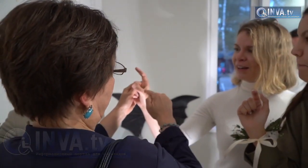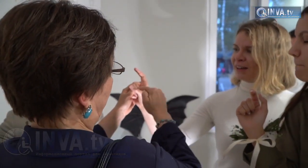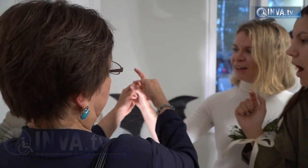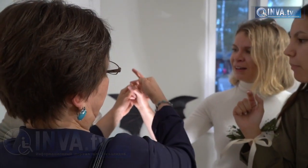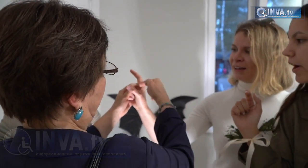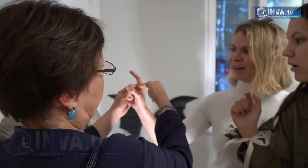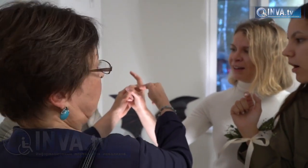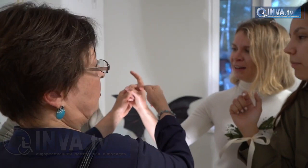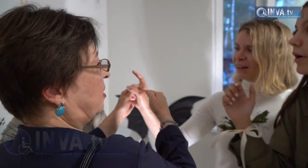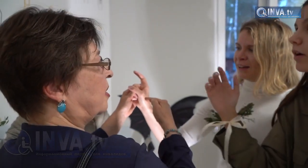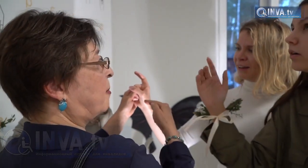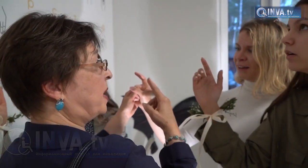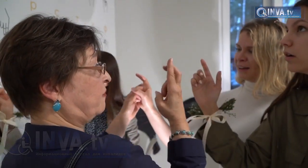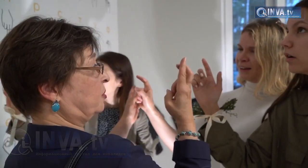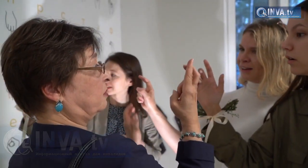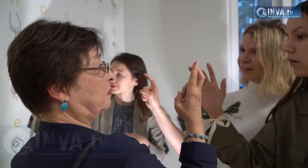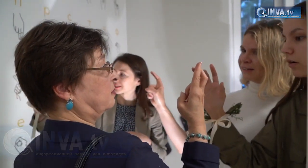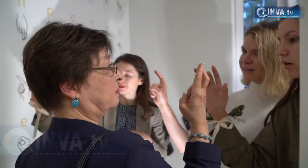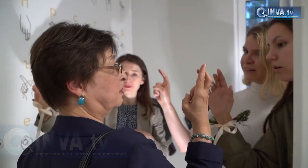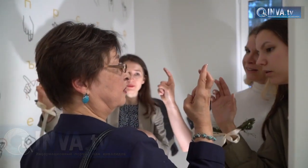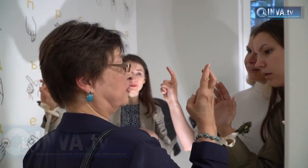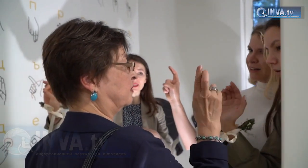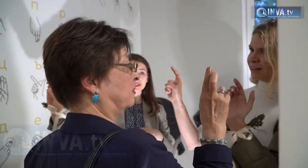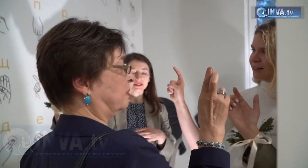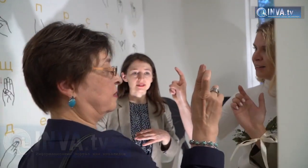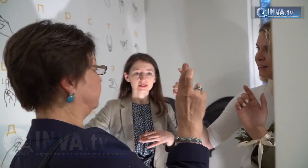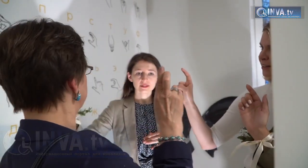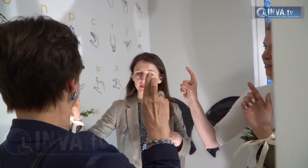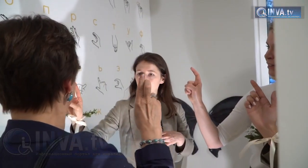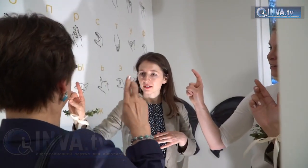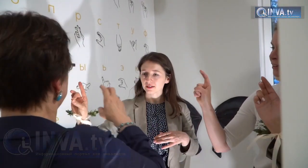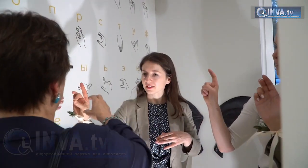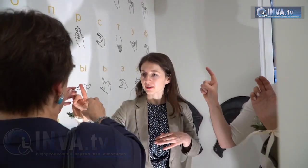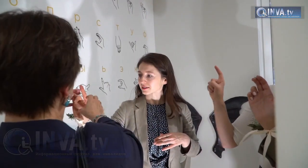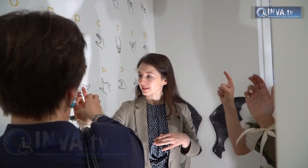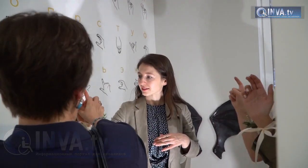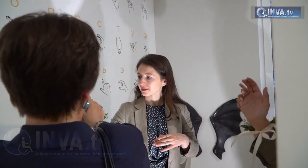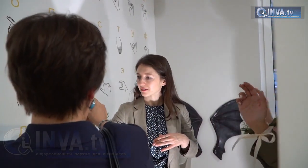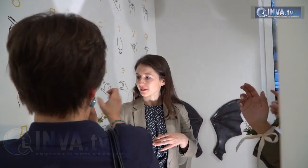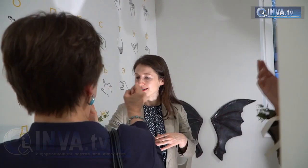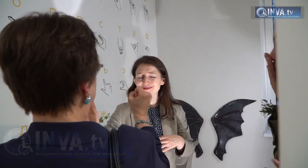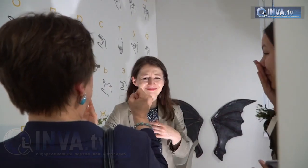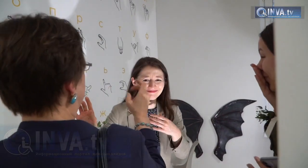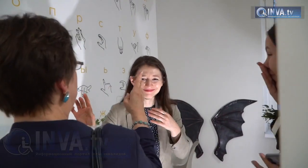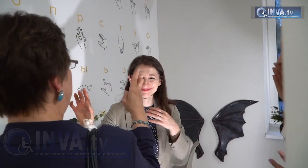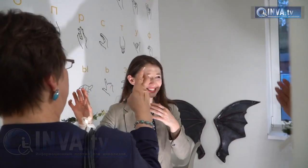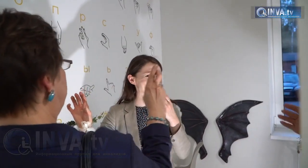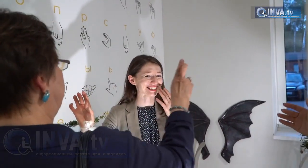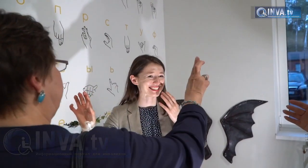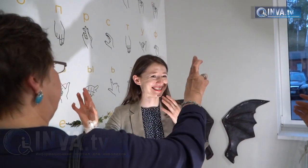студентов московского лингвистического университета, которые работали на презентации в качестве переводчиков. Ксения ГОЛУБИНА (ДЕКАН ФАКУЛЬТЕТА АНГЛИЙСКОГО